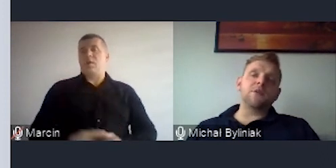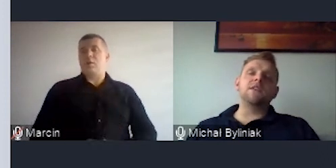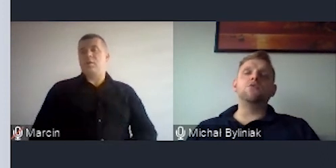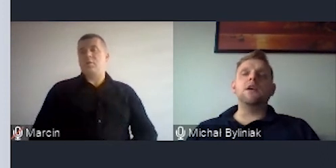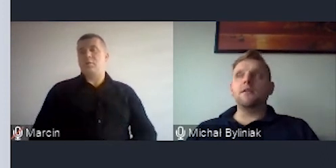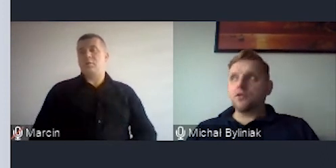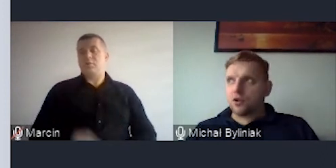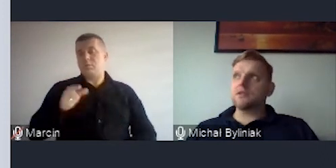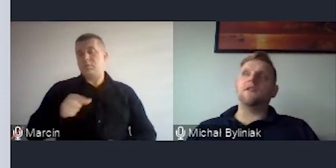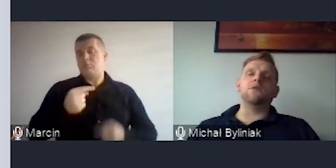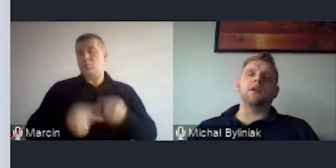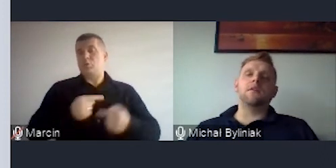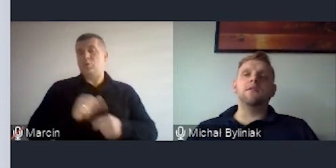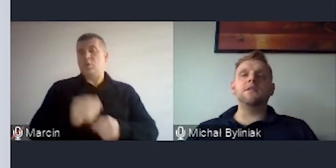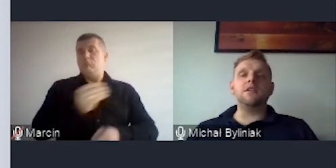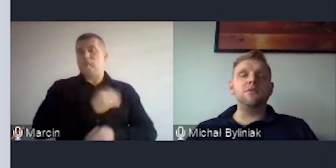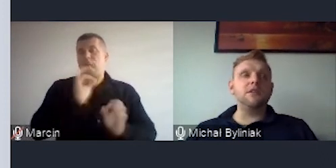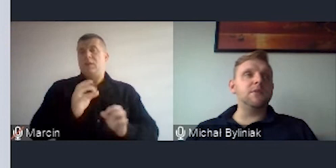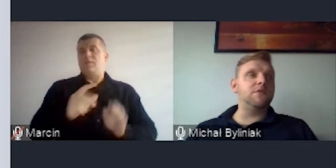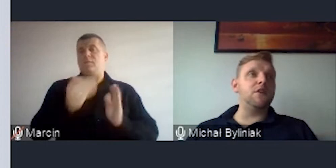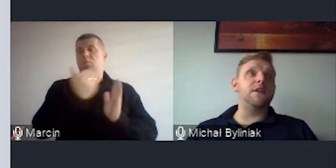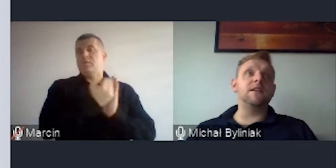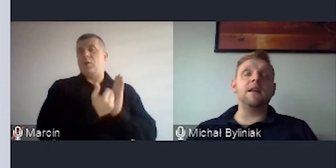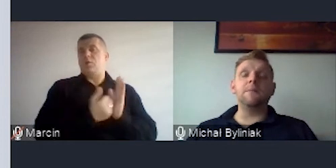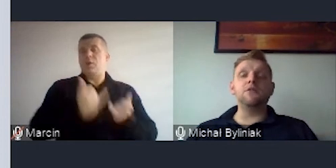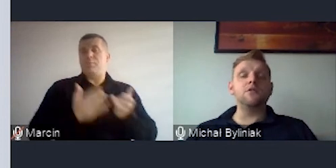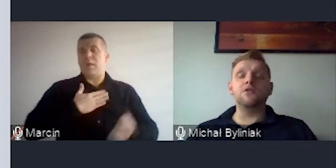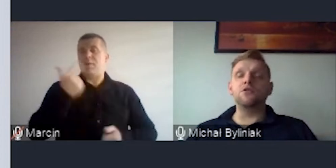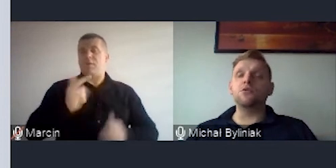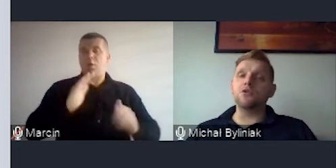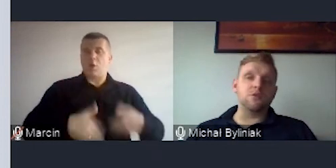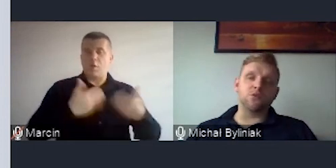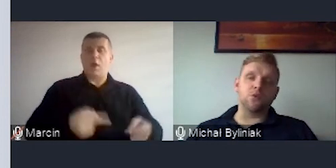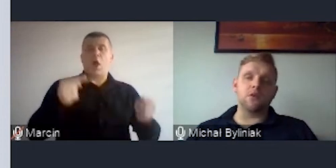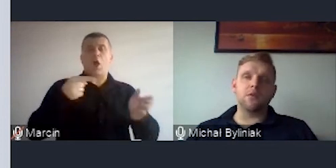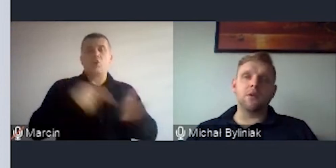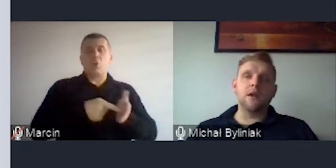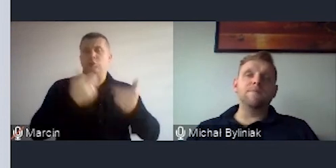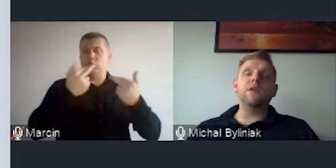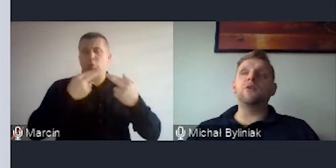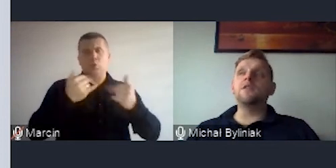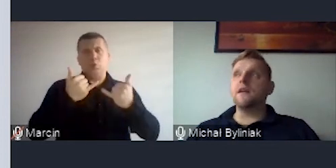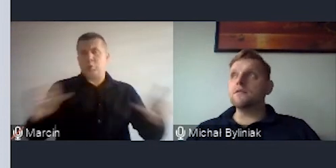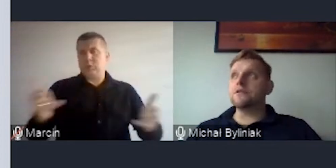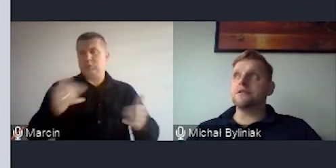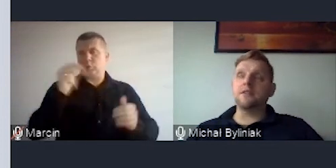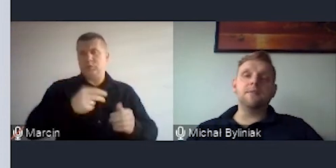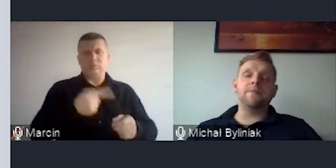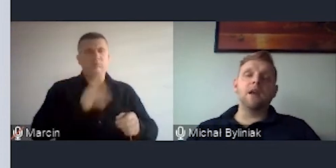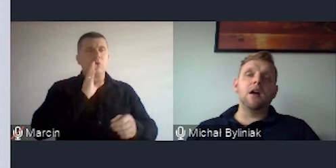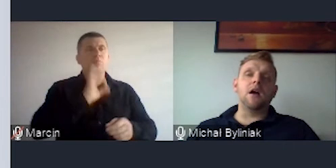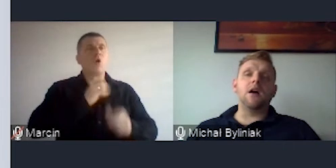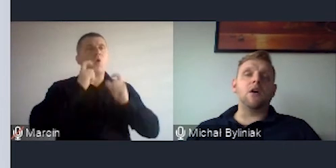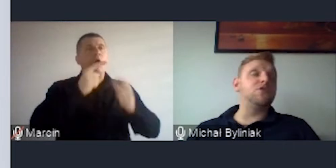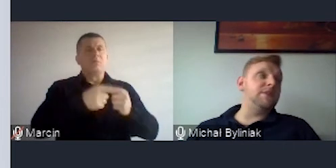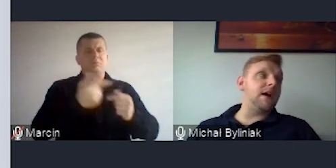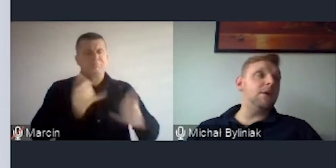W tej procedurze to jest warunek, więc jeśli będę miewał wie oferty, ale będą dotyczyć różnych usług, nie pokrywających się z tym o co pytałem,